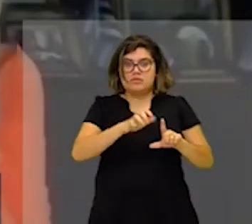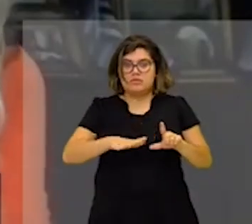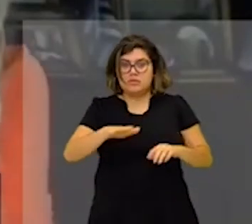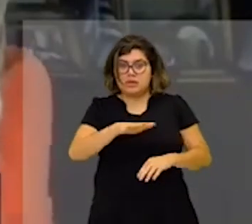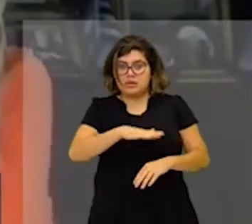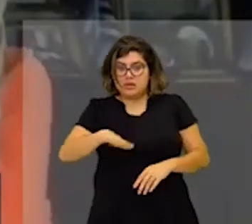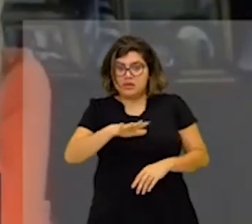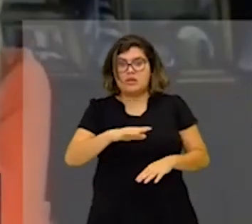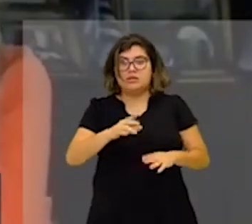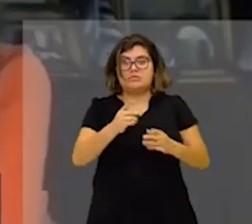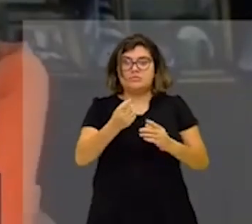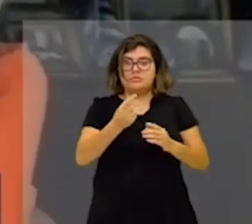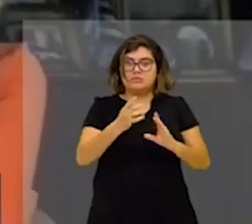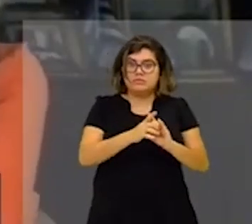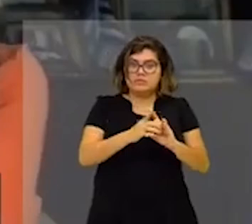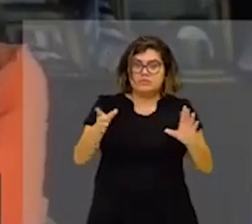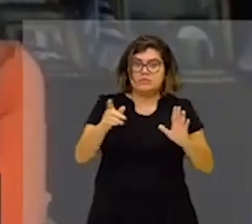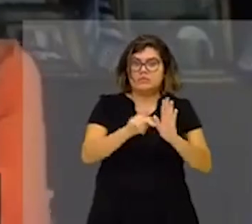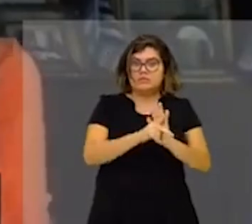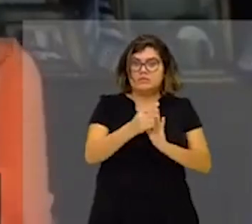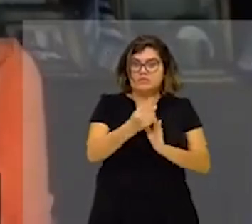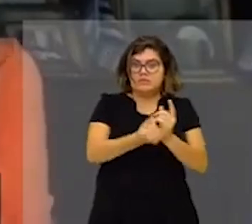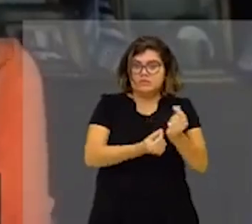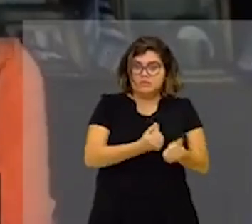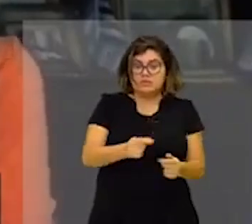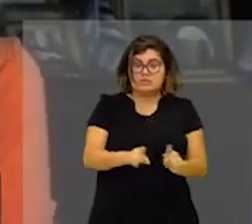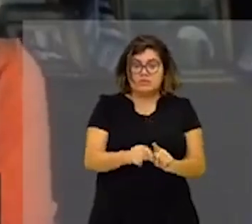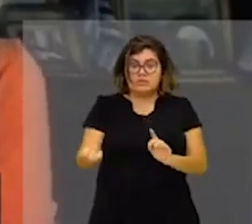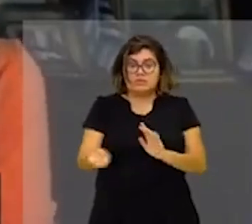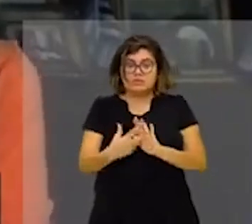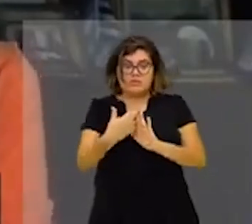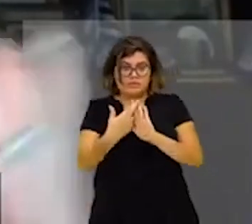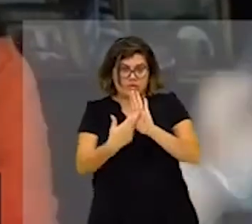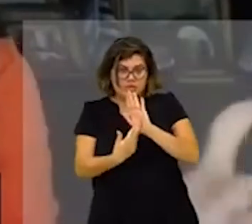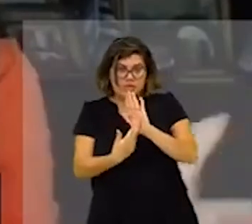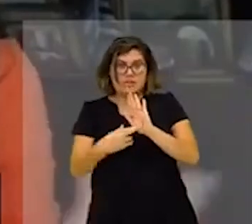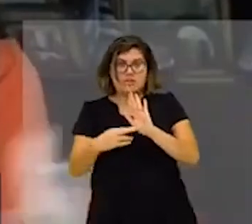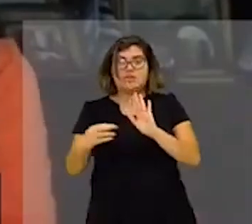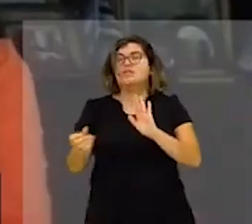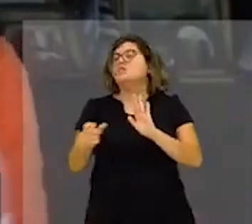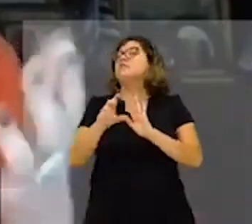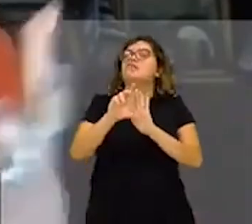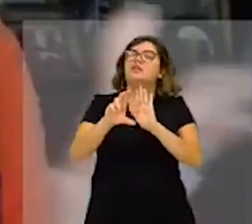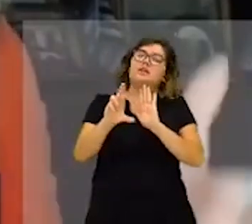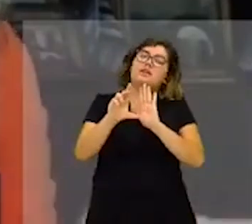financiamento com as novas normas do nosso código eleitoral novo código eleitoral que